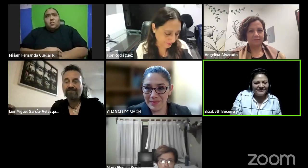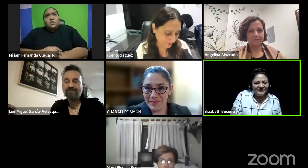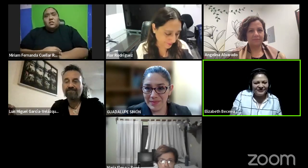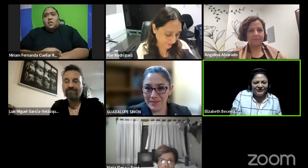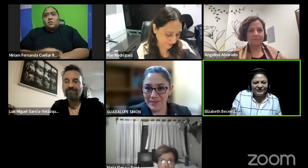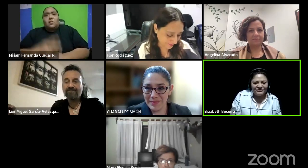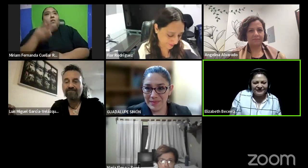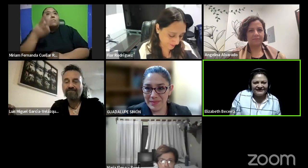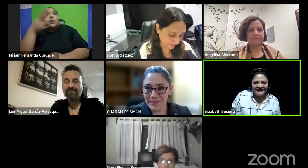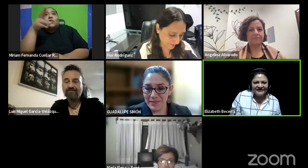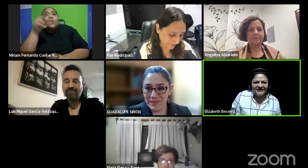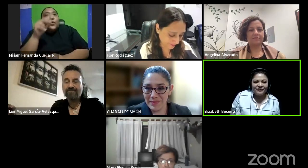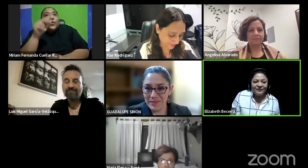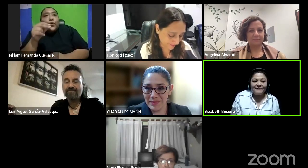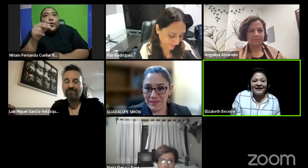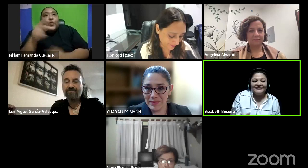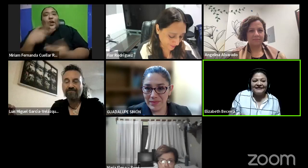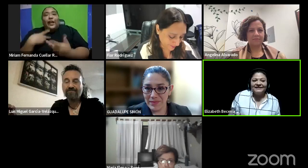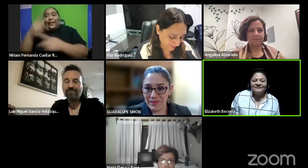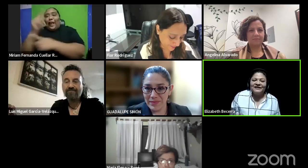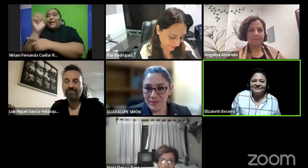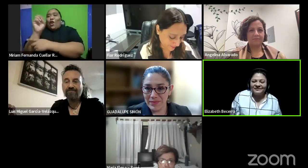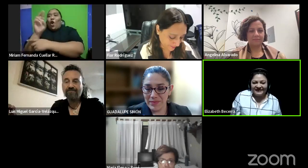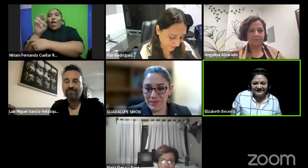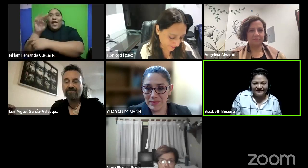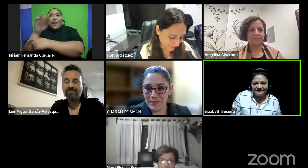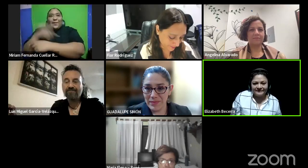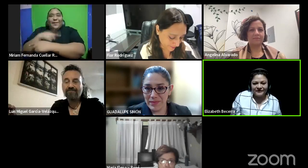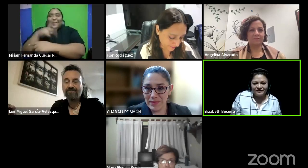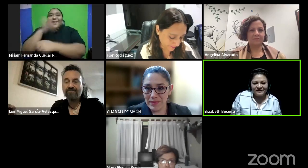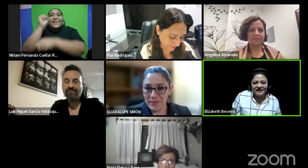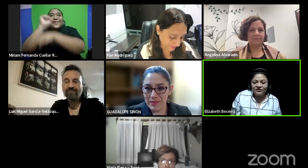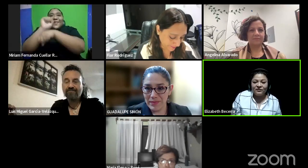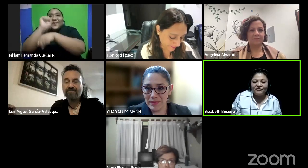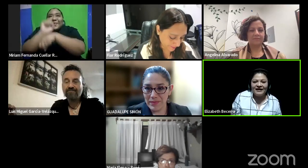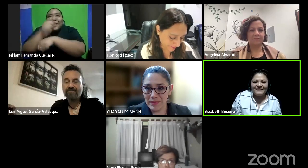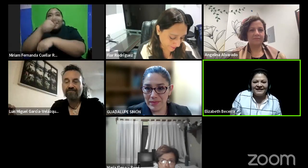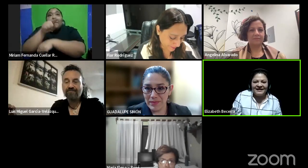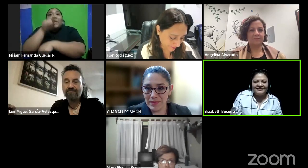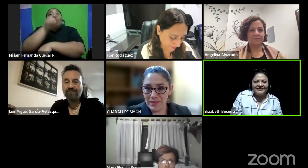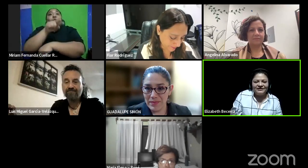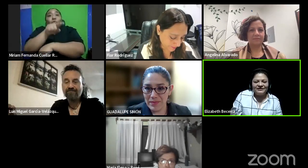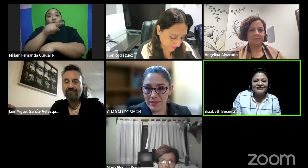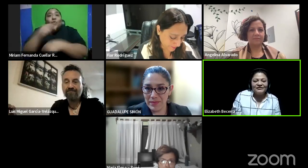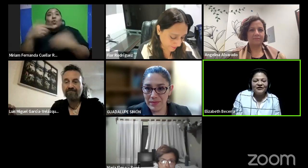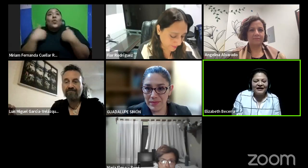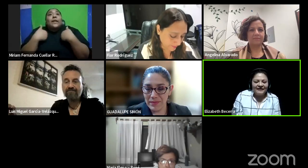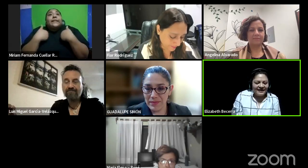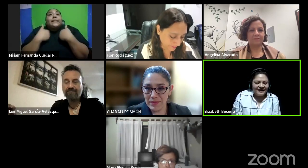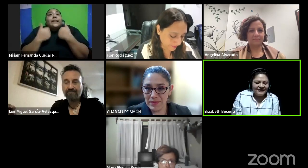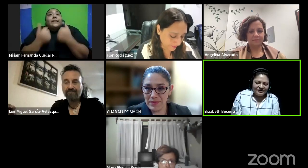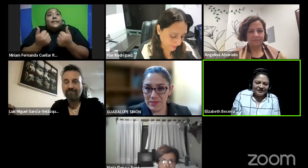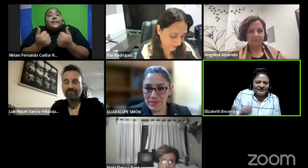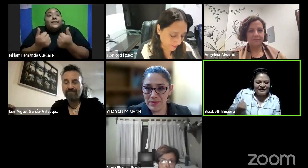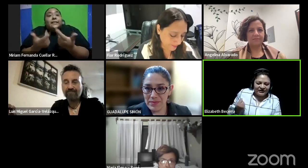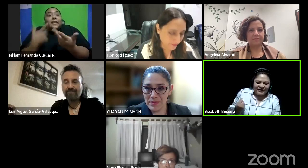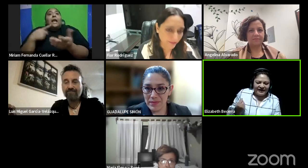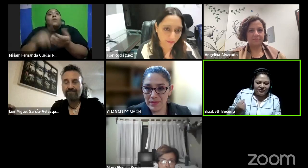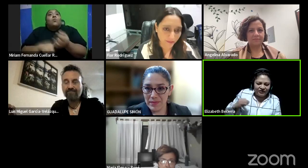Este está muy difícil. Es, no. Es, no es de secundaria, pero la forman como lo construiste. a partir de una demostración . Entonces no Entonces no fue la manera